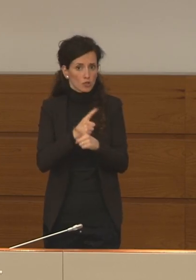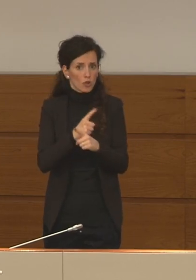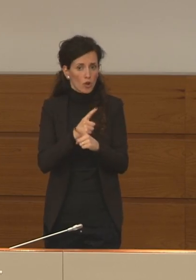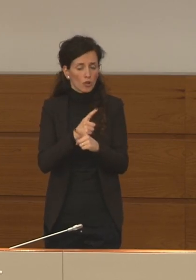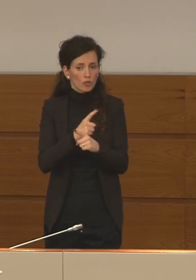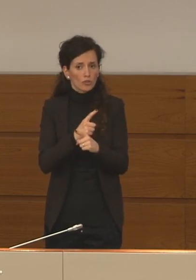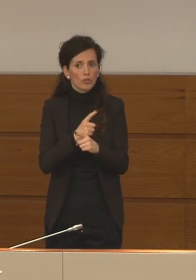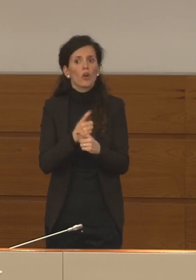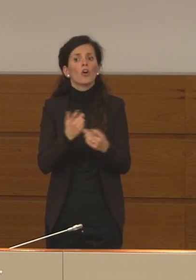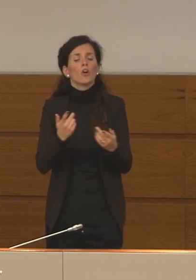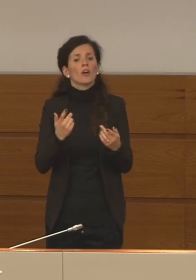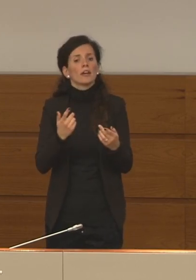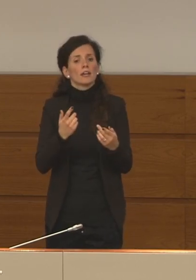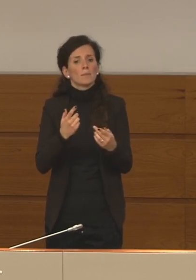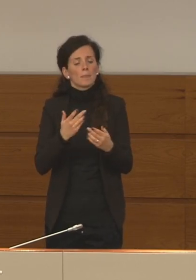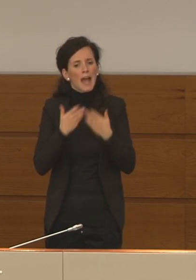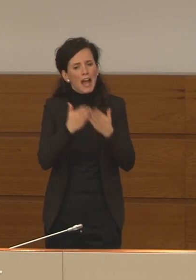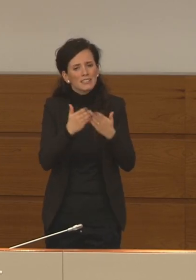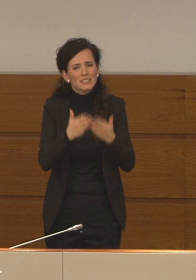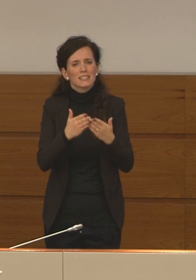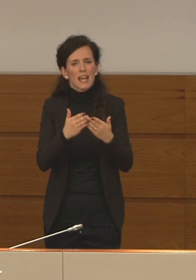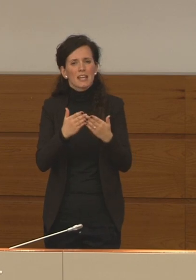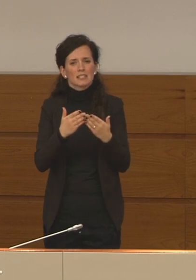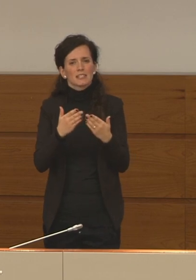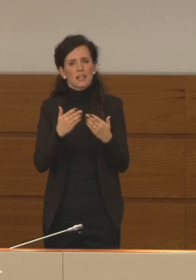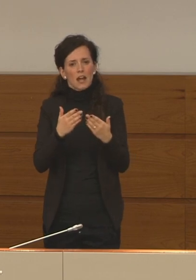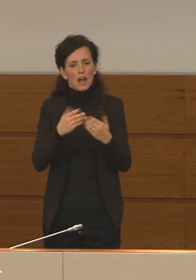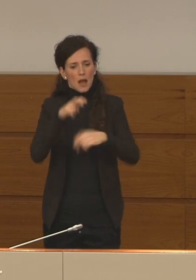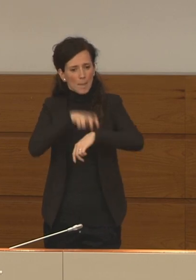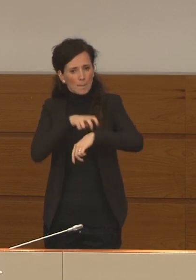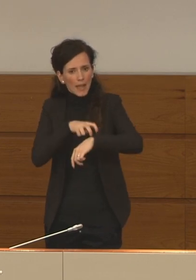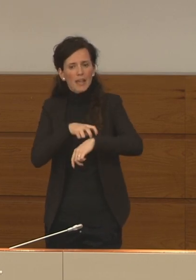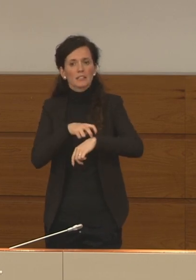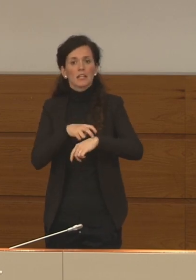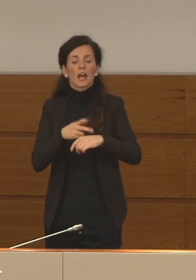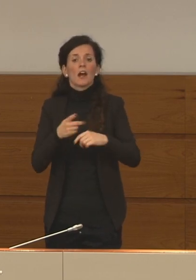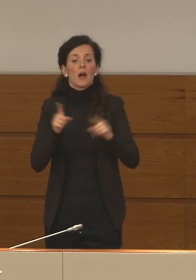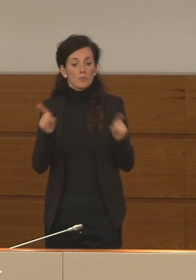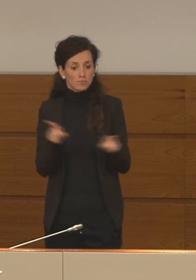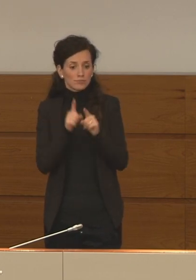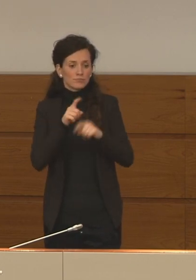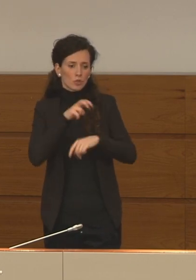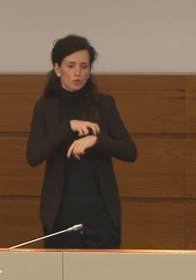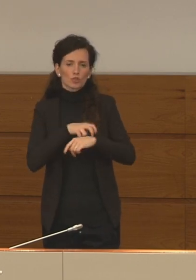molto consistente, credo che il dottor Borrelli prima ha parlato